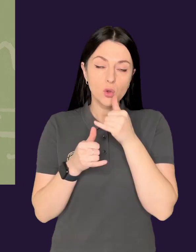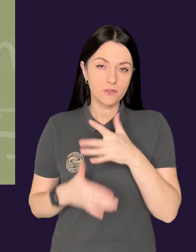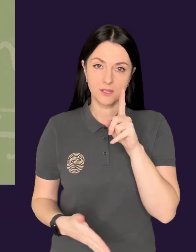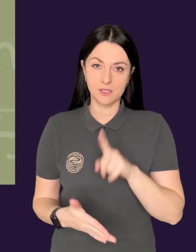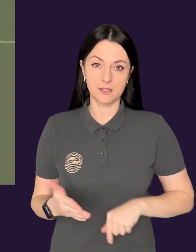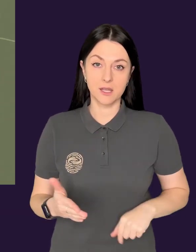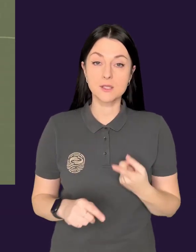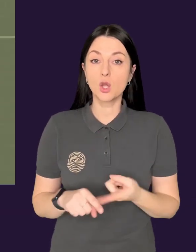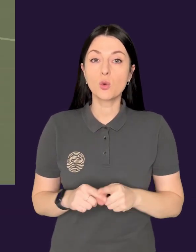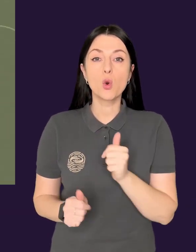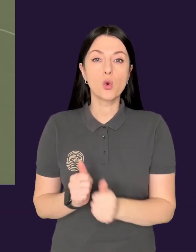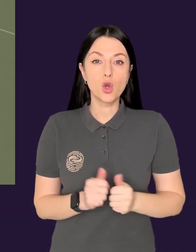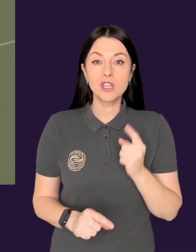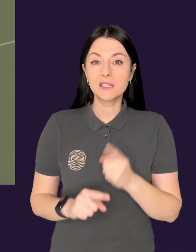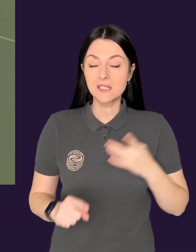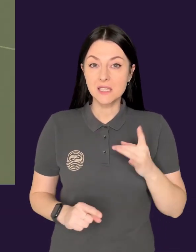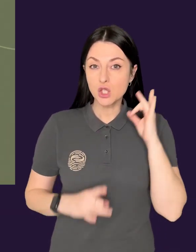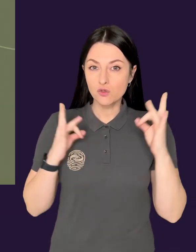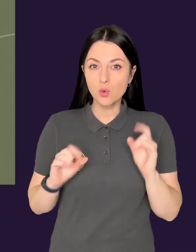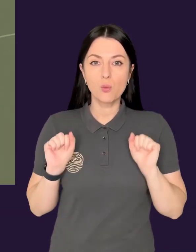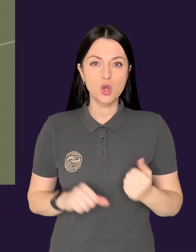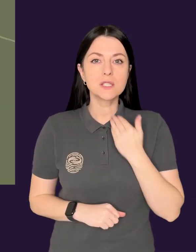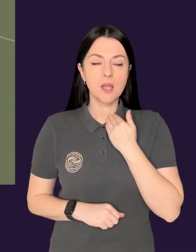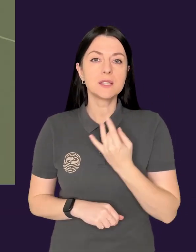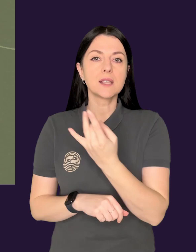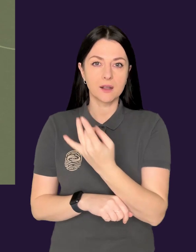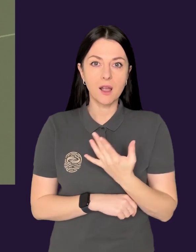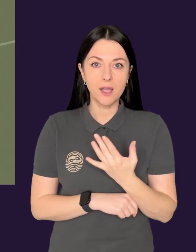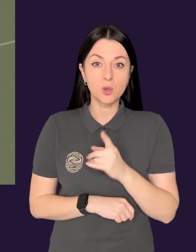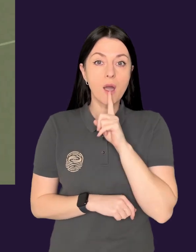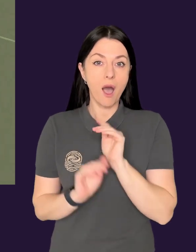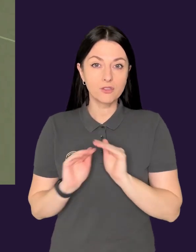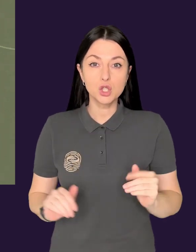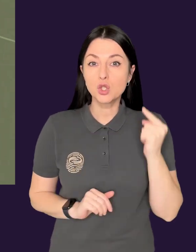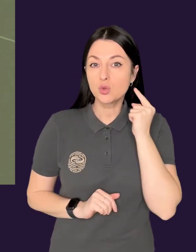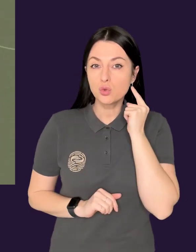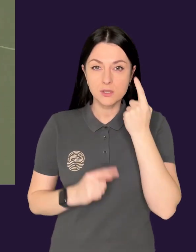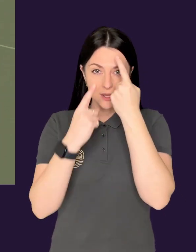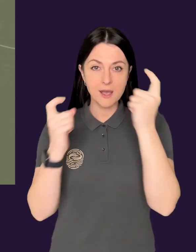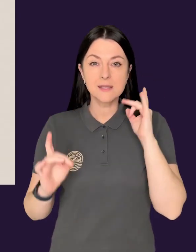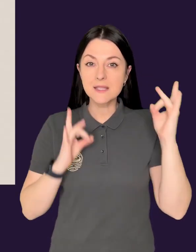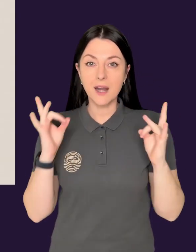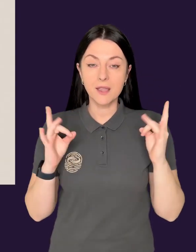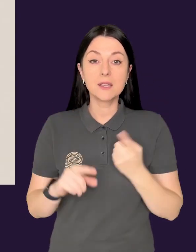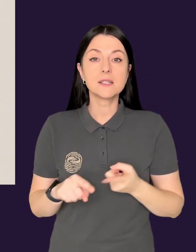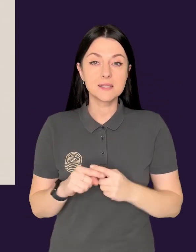тому кожен різкий звук може здатися ракетою а в тиші чують сирени це від сильної тривоги